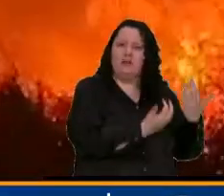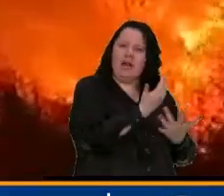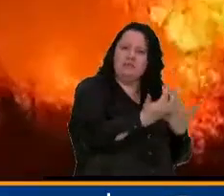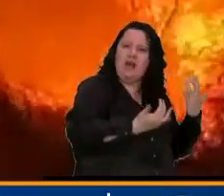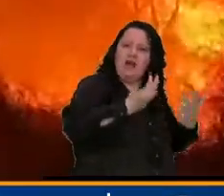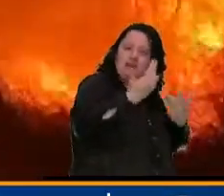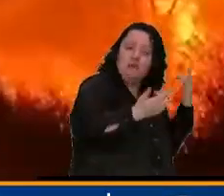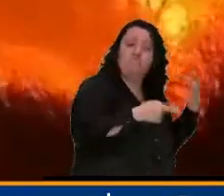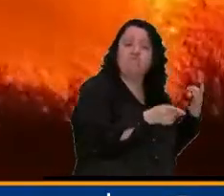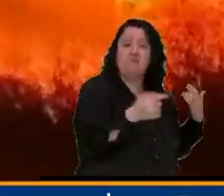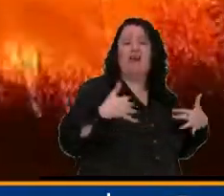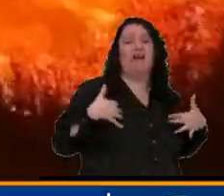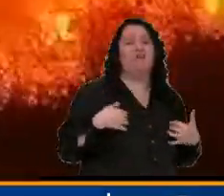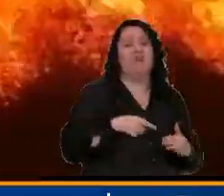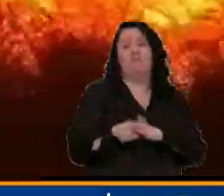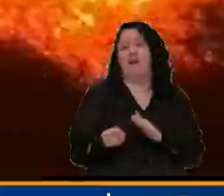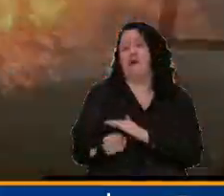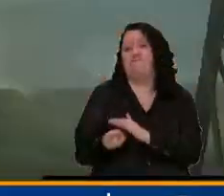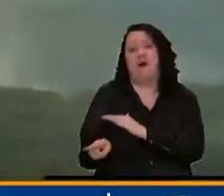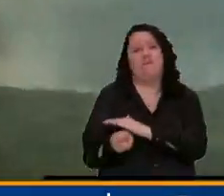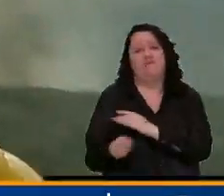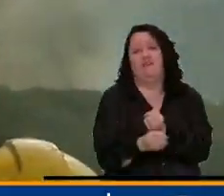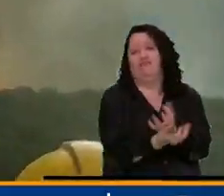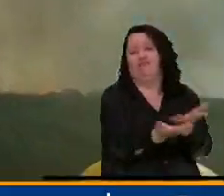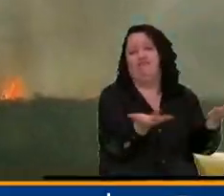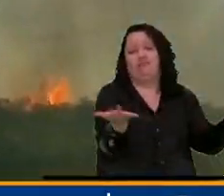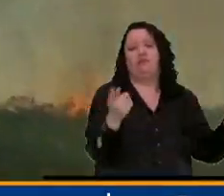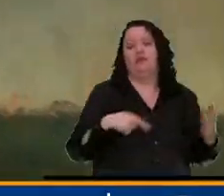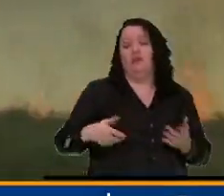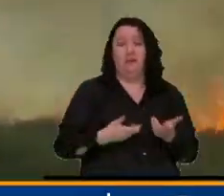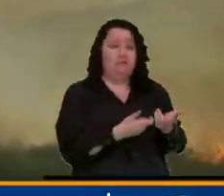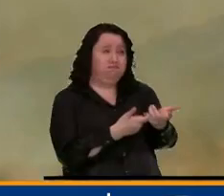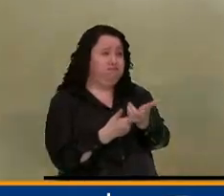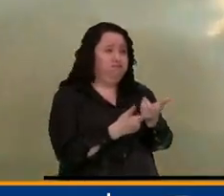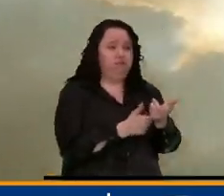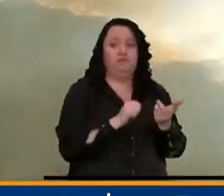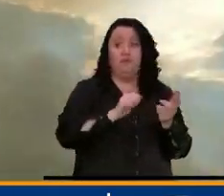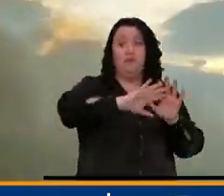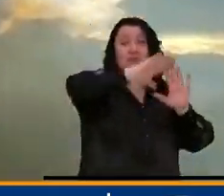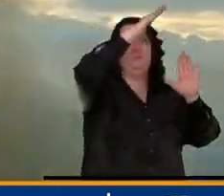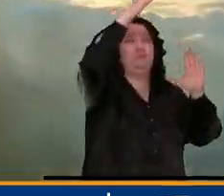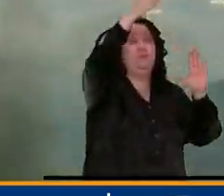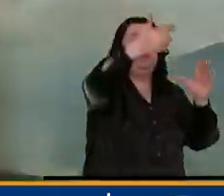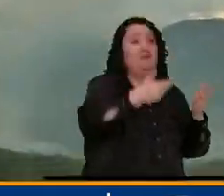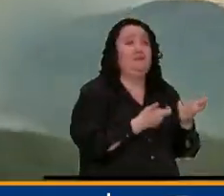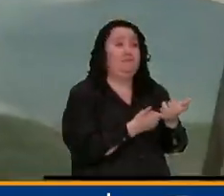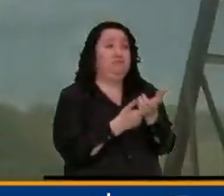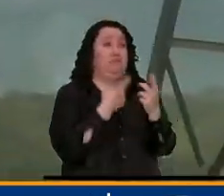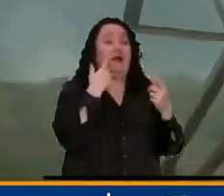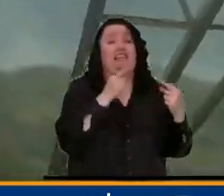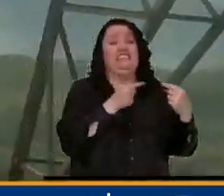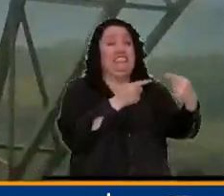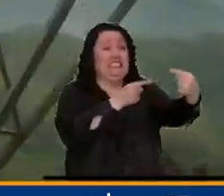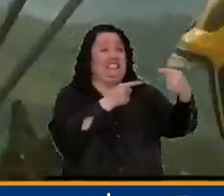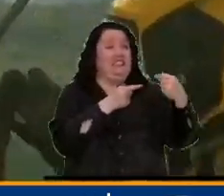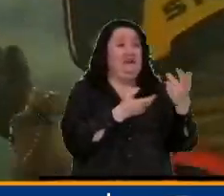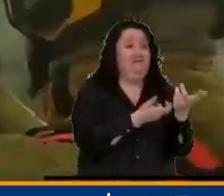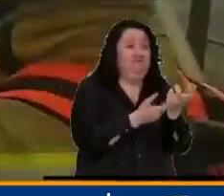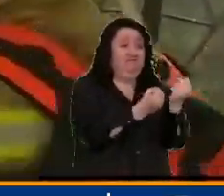incendio que destruyó gran parte de los cerros de Cali, el fuego que avanzó con furia obligó a decenas de animales a huir de